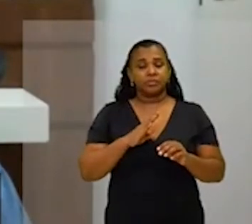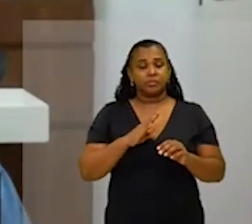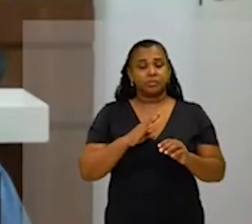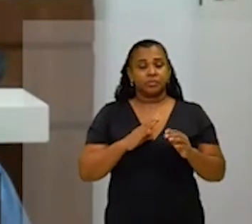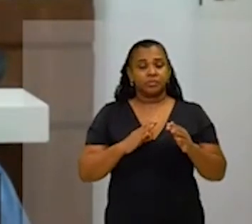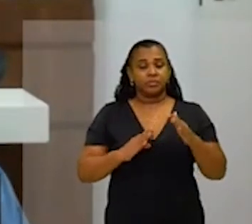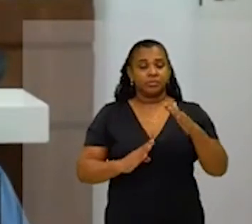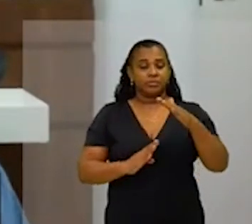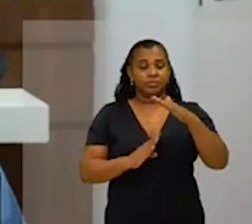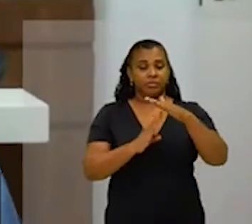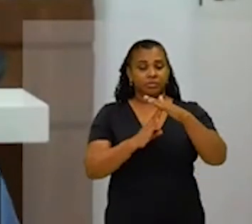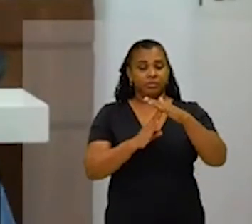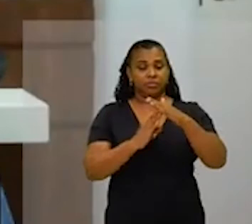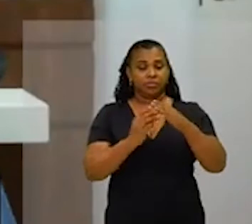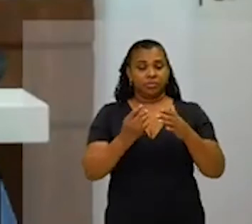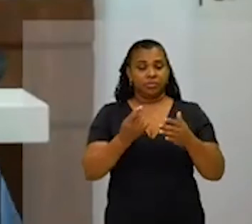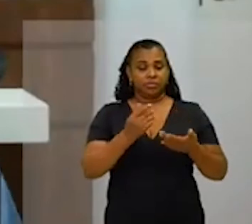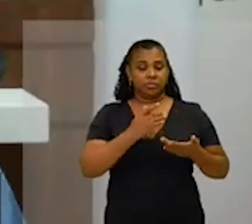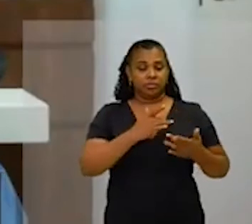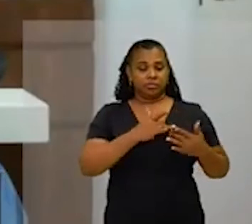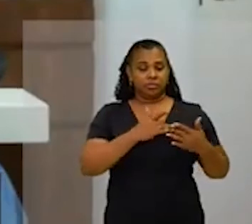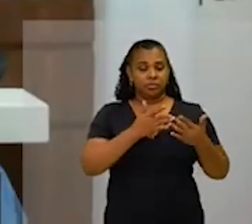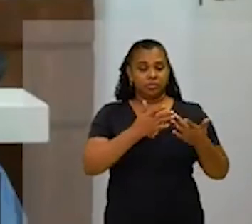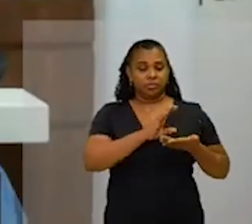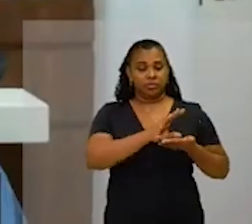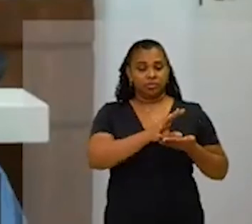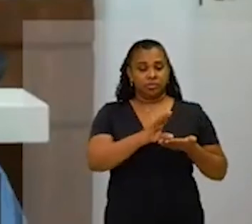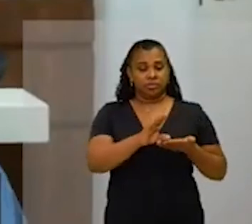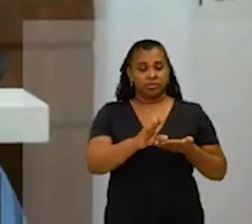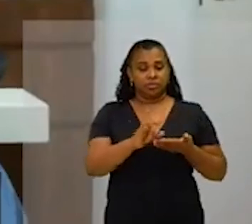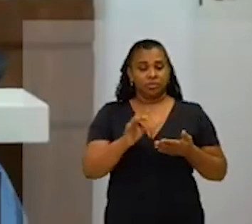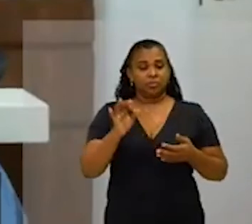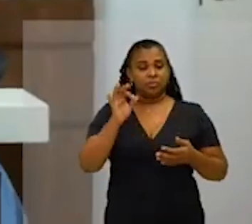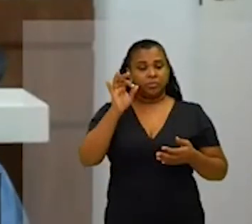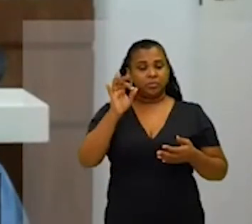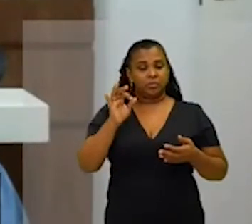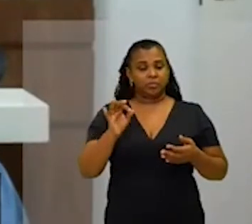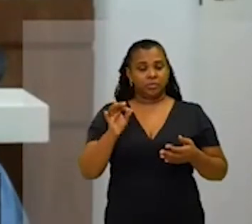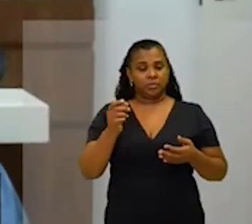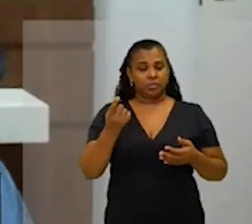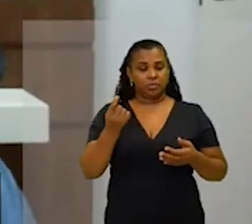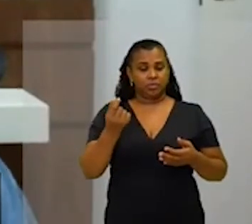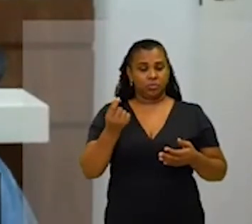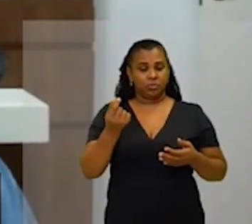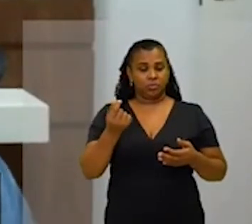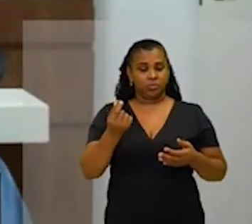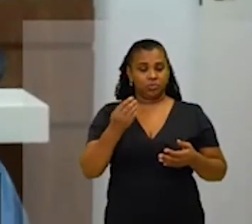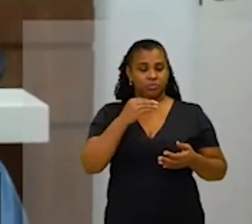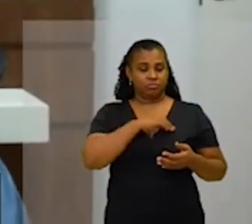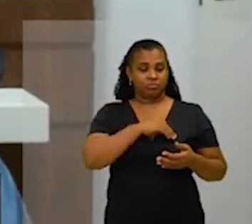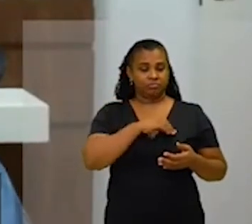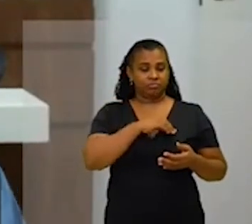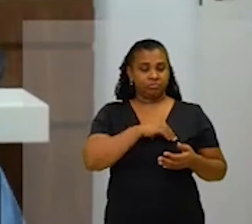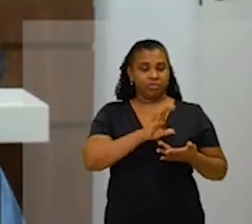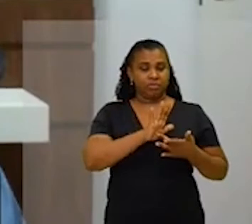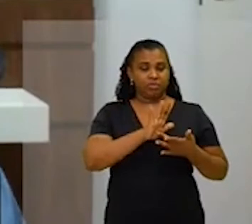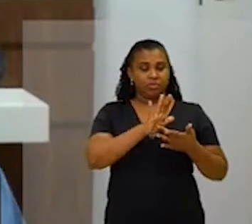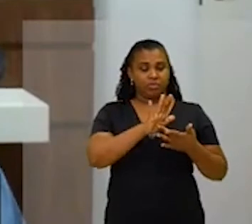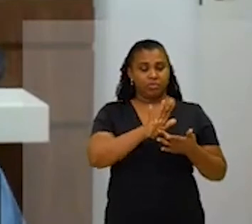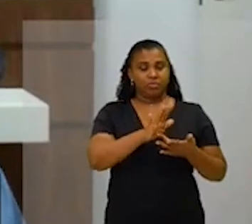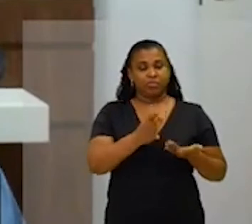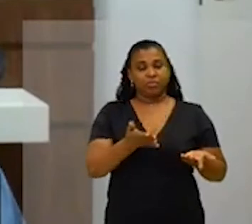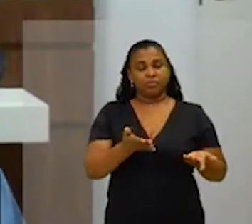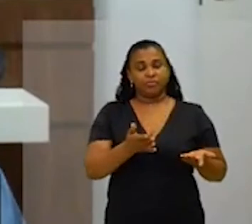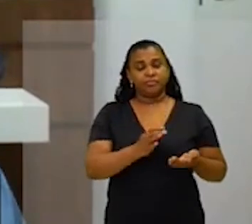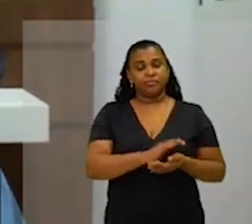incide sobre a doação e funcional a vida dublador estou naturalmente de quanto mais rico doador que